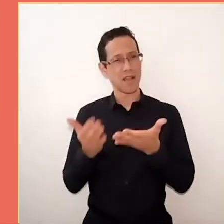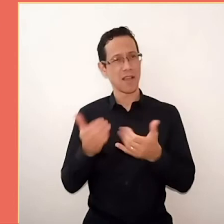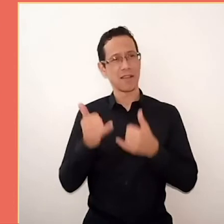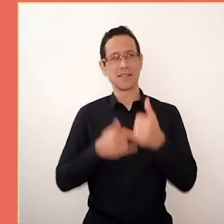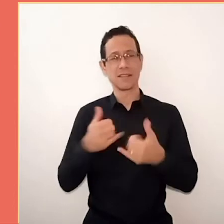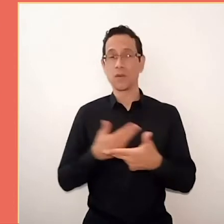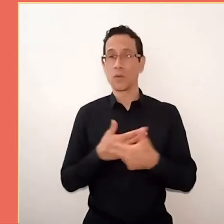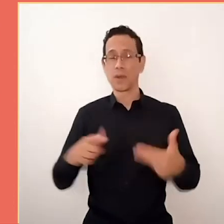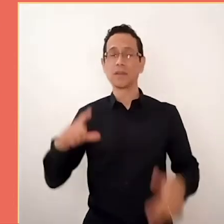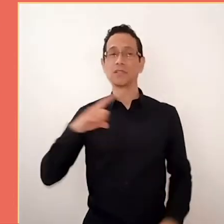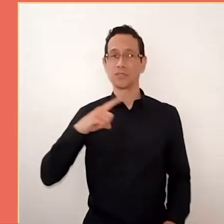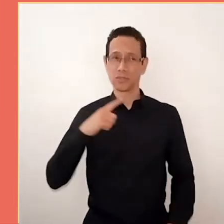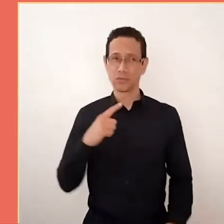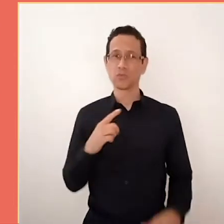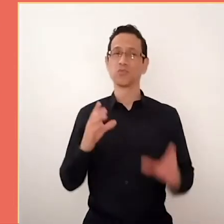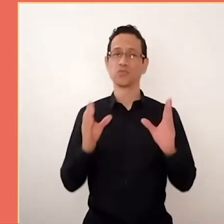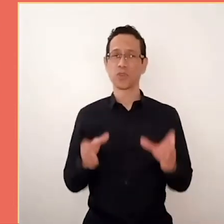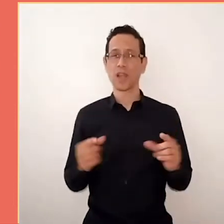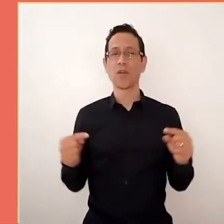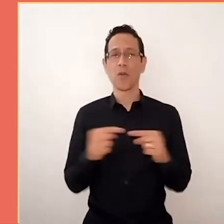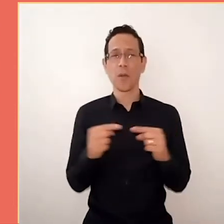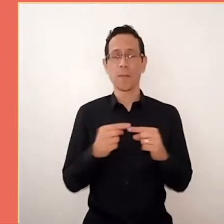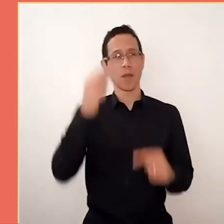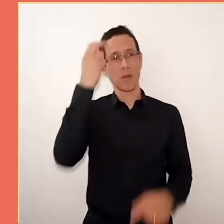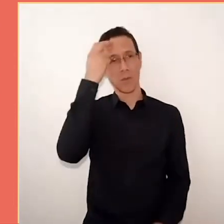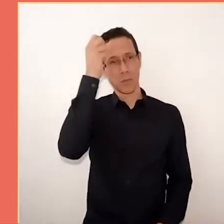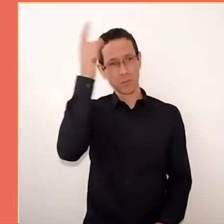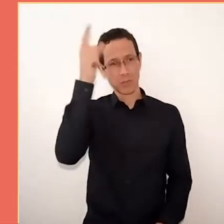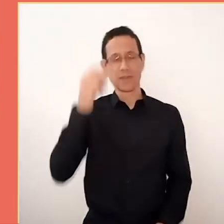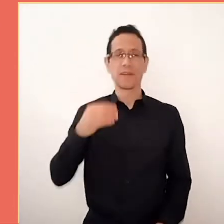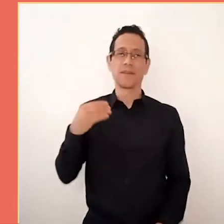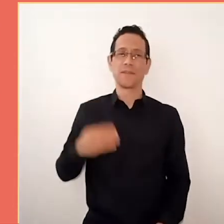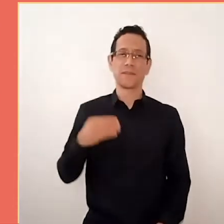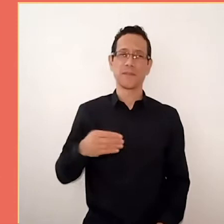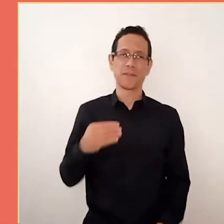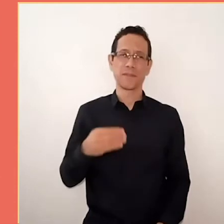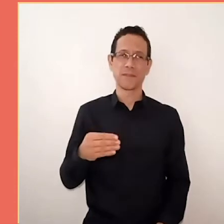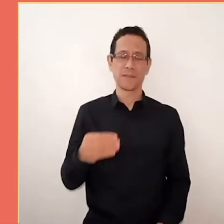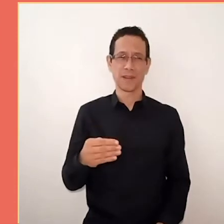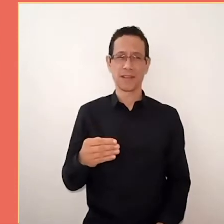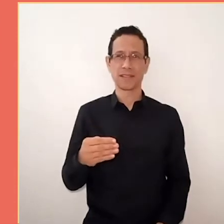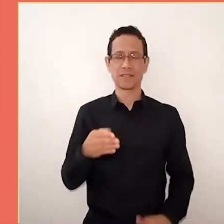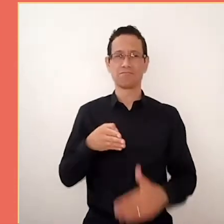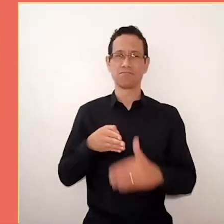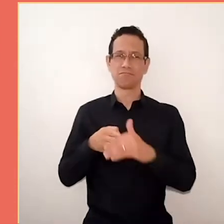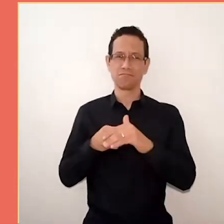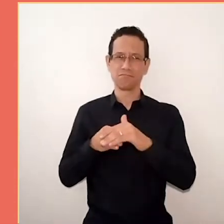estavam em diálogo com a cultura que ele vai, de certa forma, sendo embebido nela, ou sendo acolhido por ela,